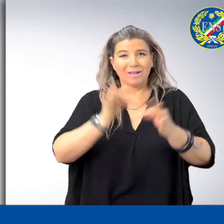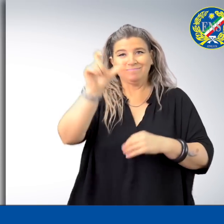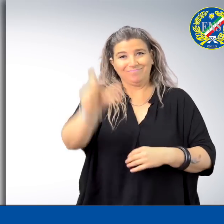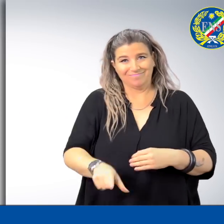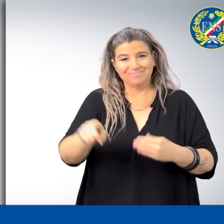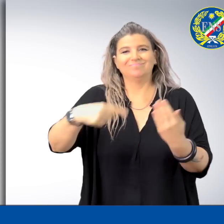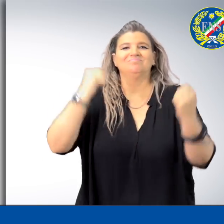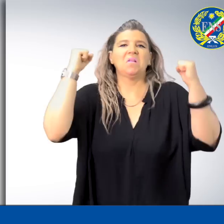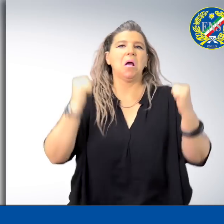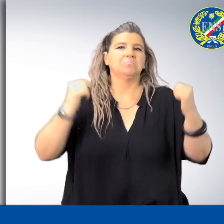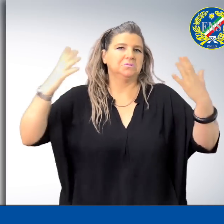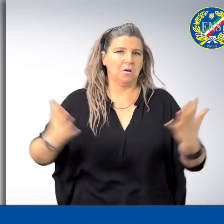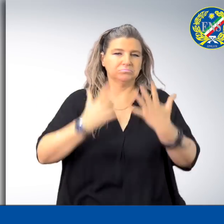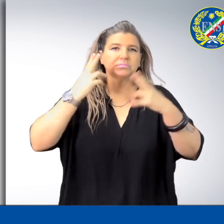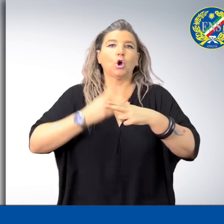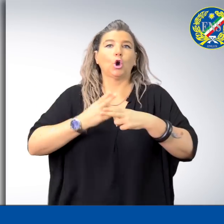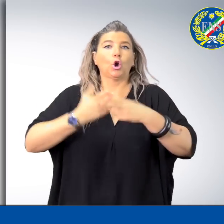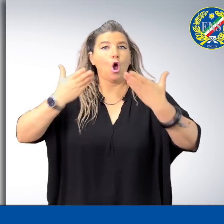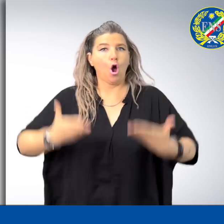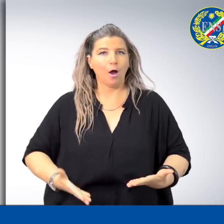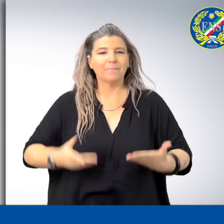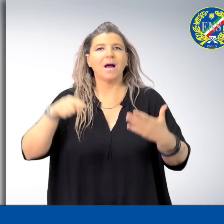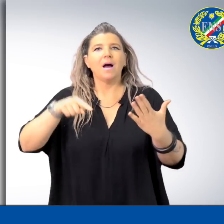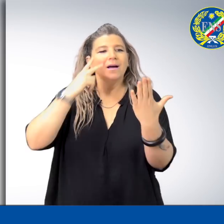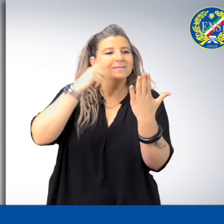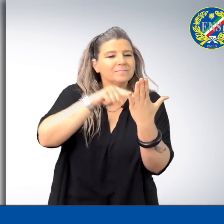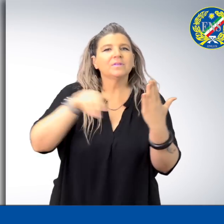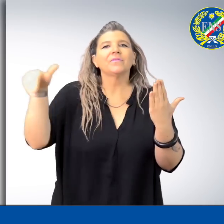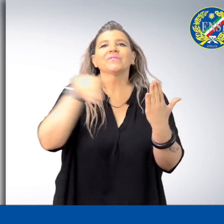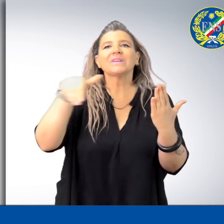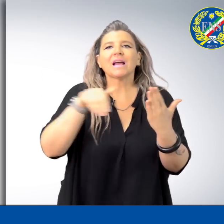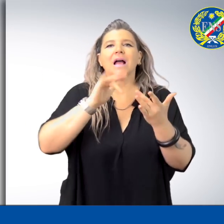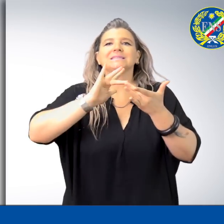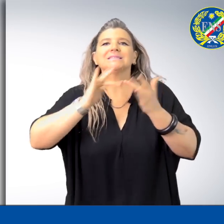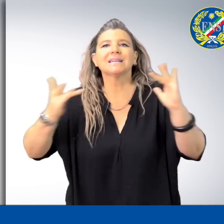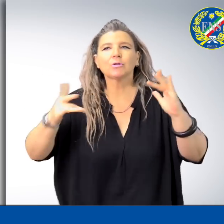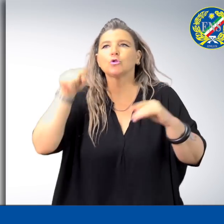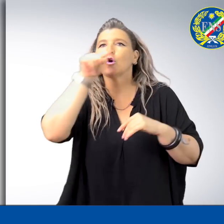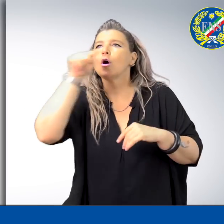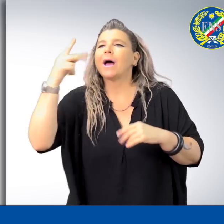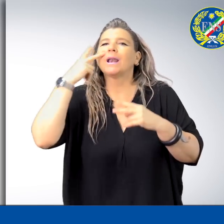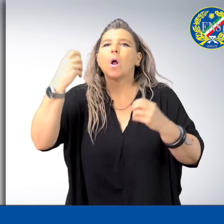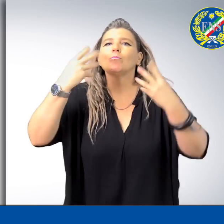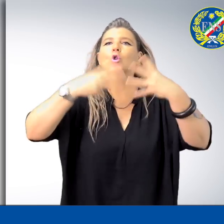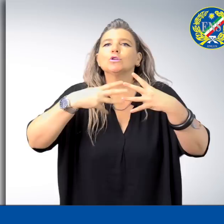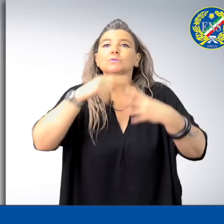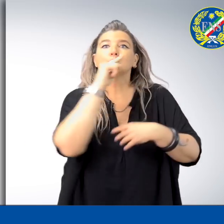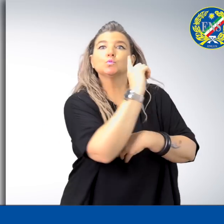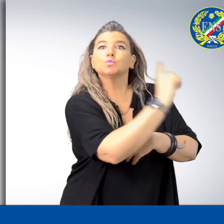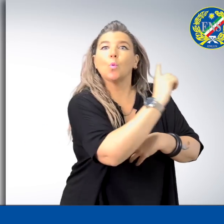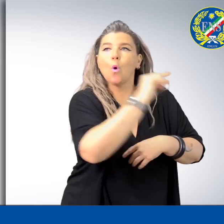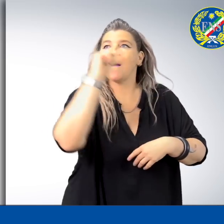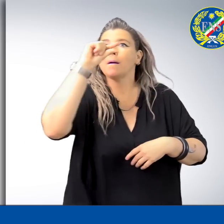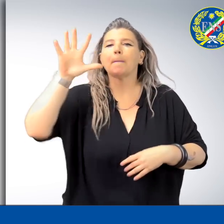Ad esempio una persona sorda abita a Roma controlla la via e il sito della Motorizzazione Civile di zona e